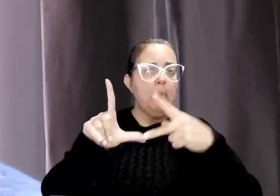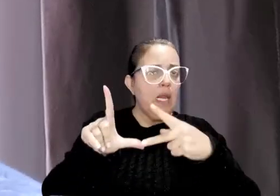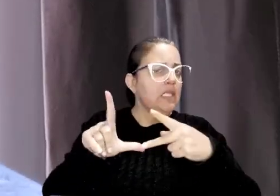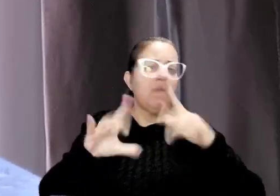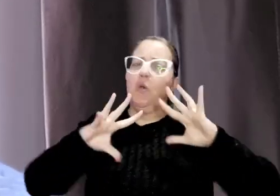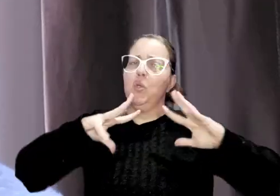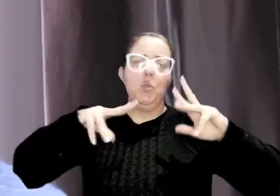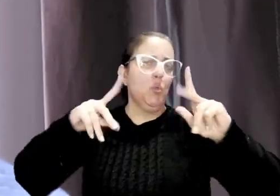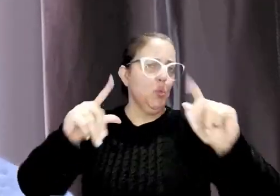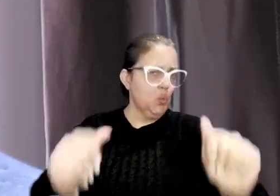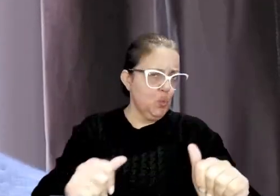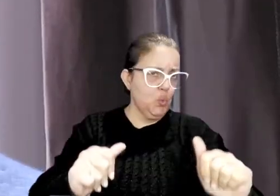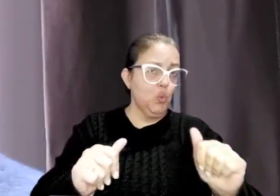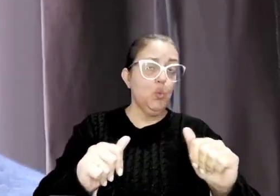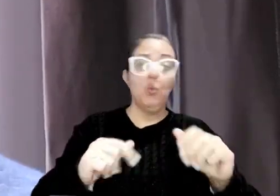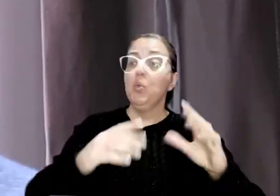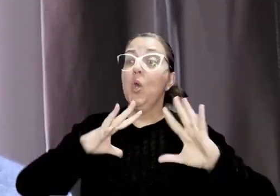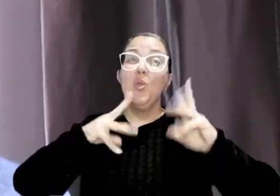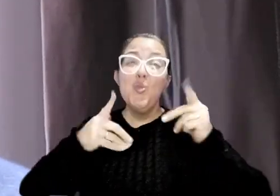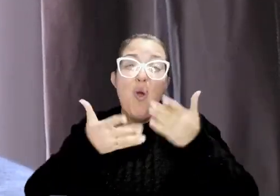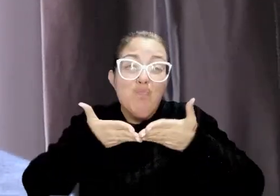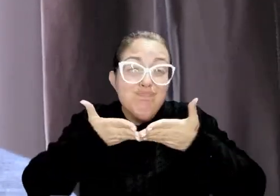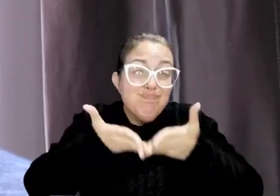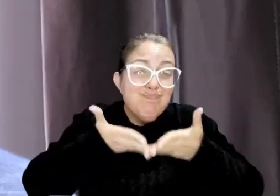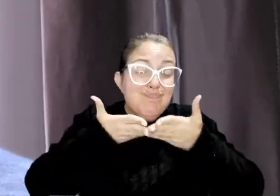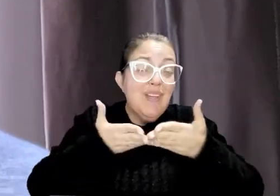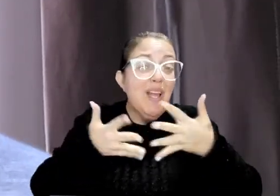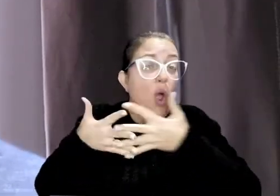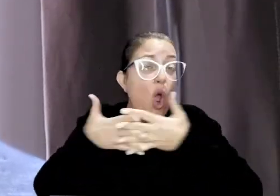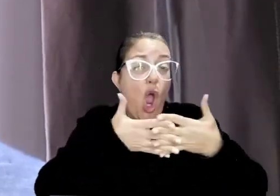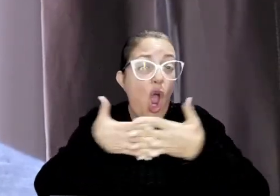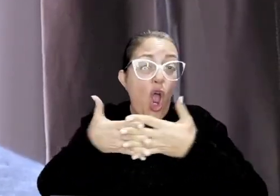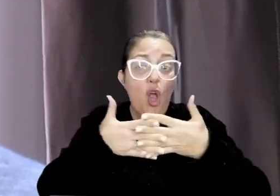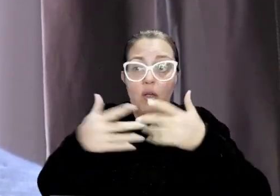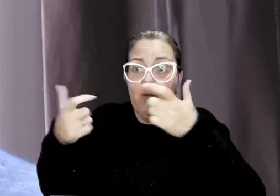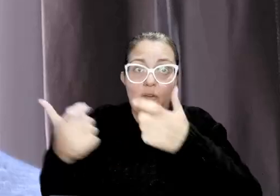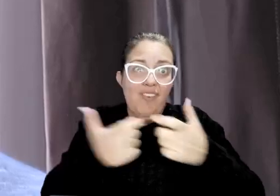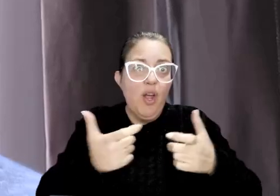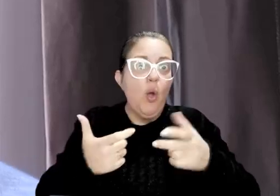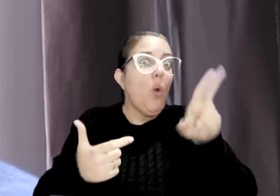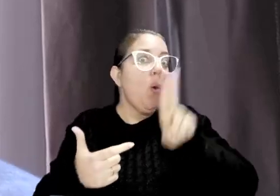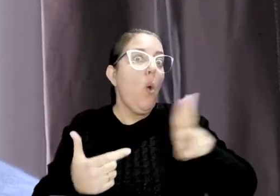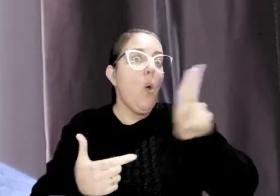um conflito de uso do espaço Marinho que é utilizado por comunidades tradicionais eh